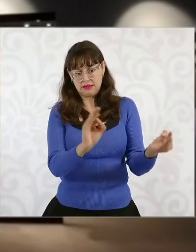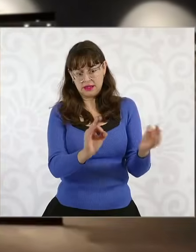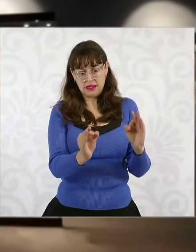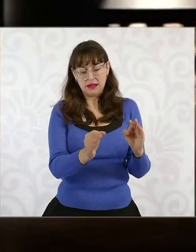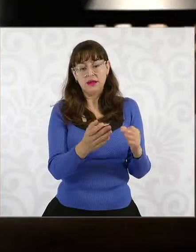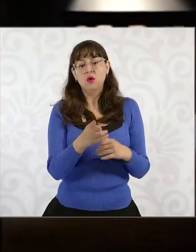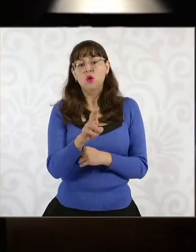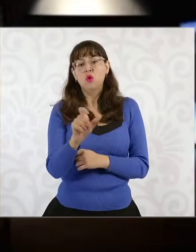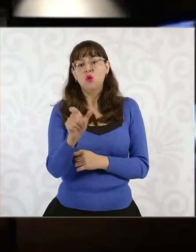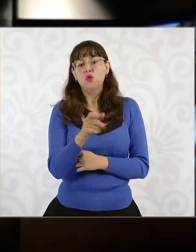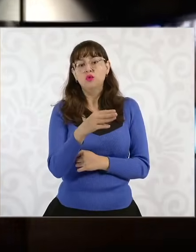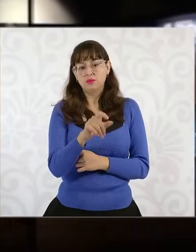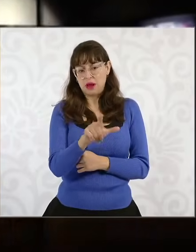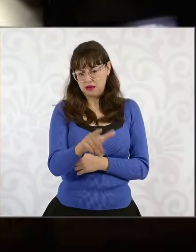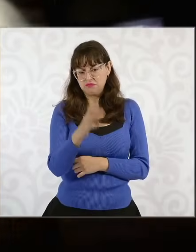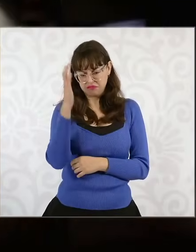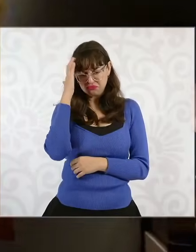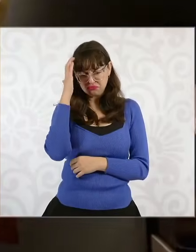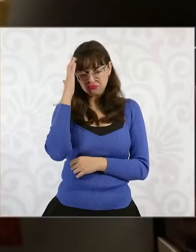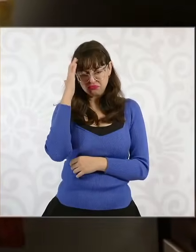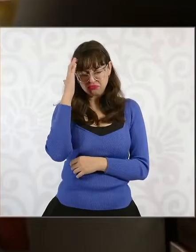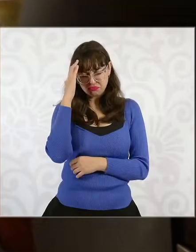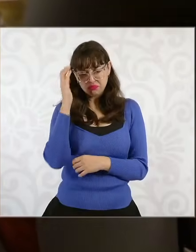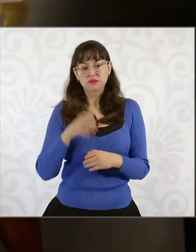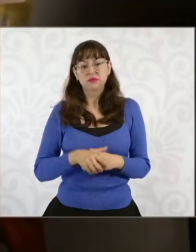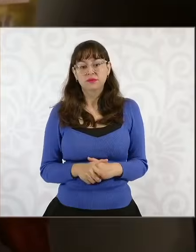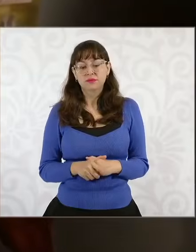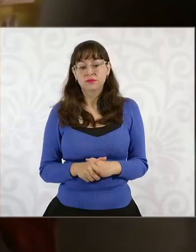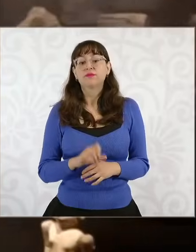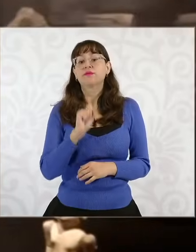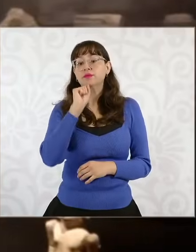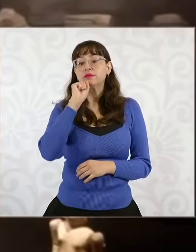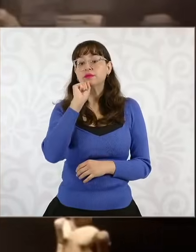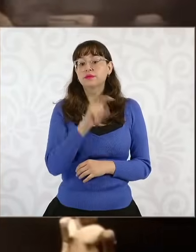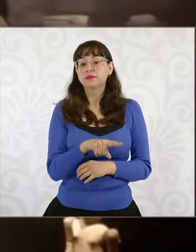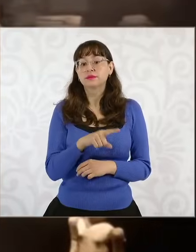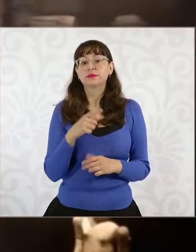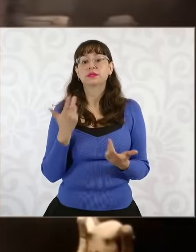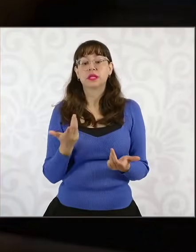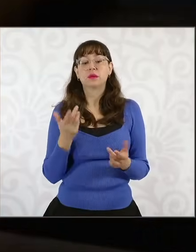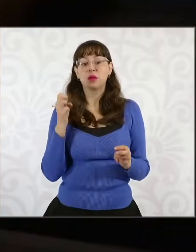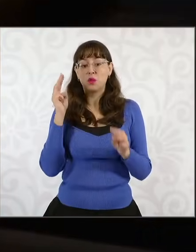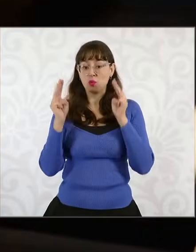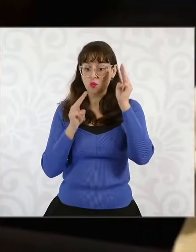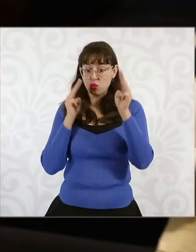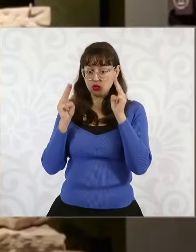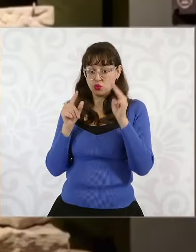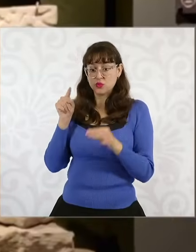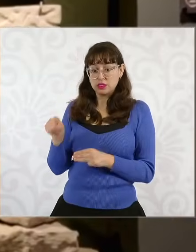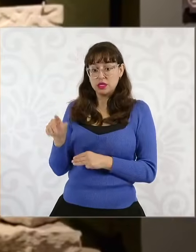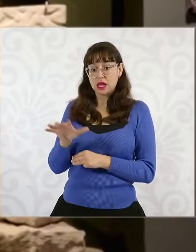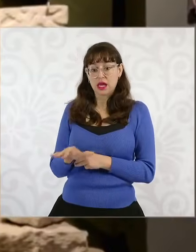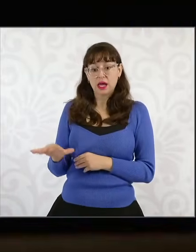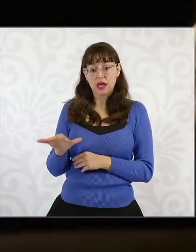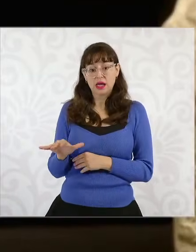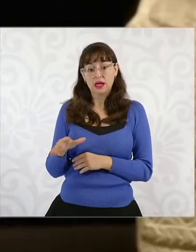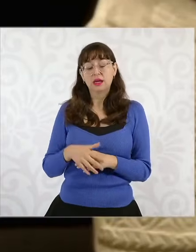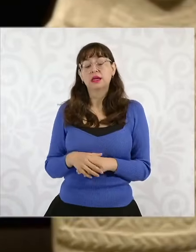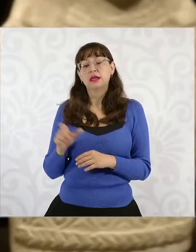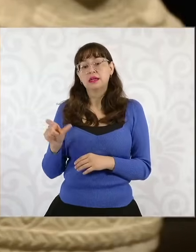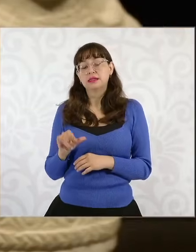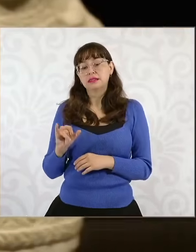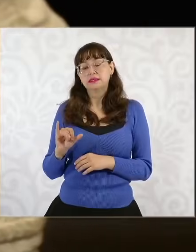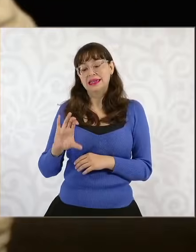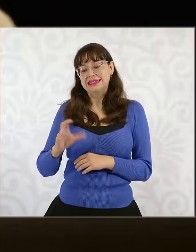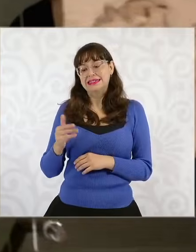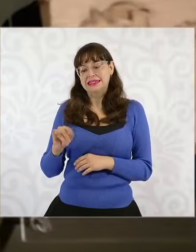de Uchmal, que es muy conocida. Eh, y también el museo de sitio arqueológico de Shibhaltum. son